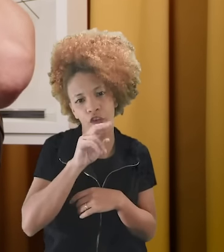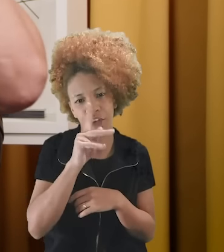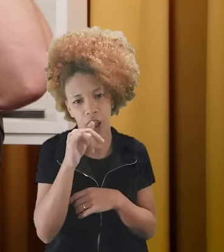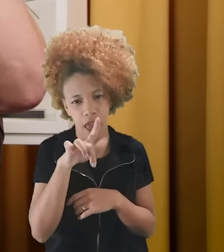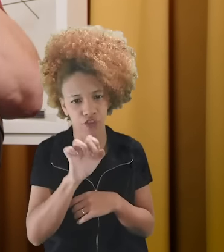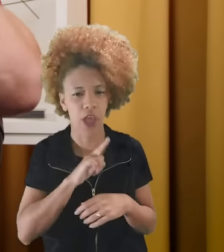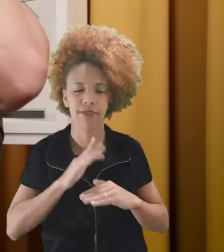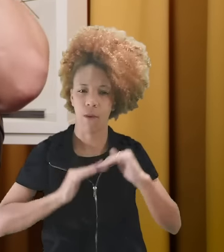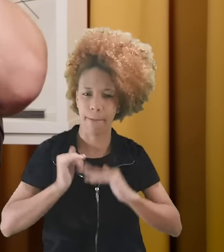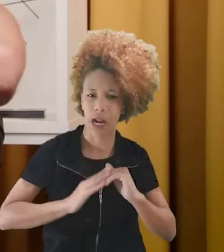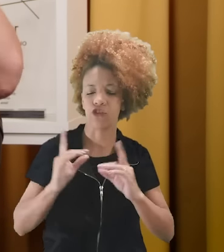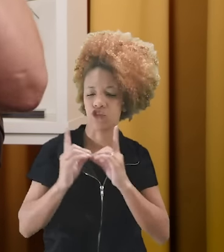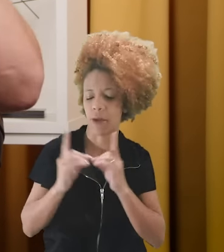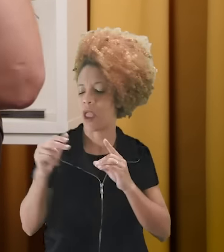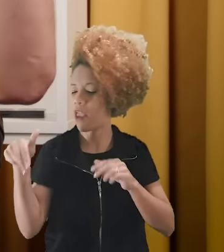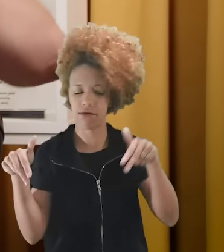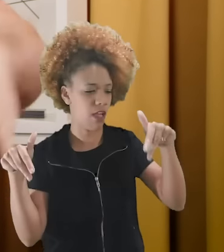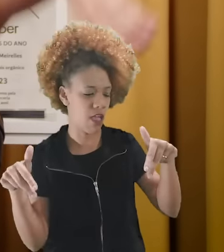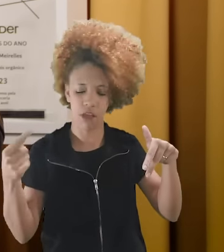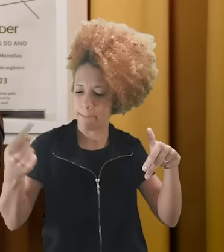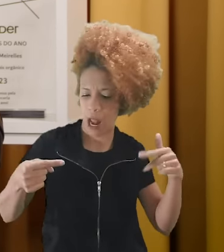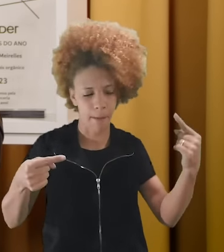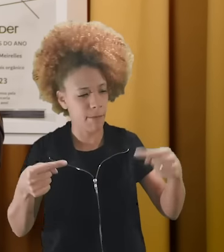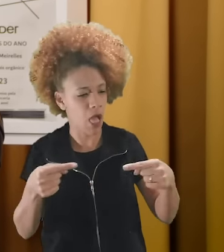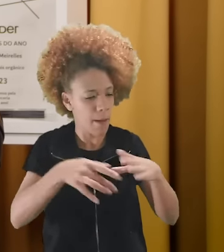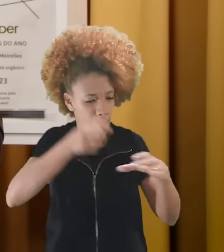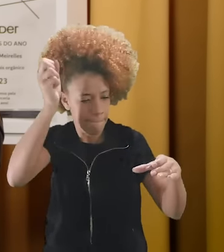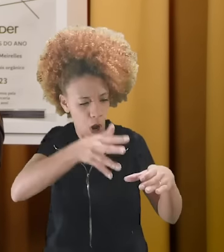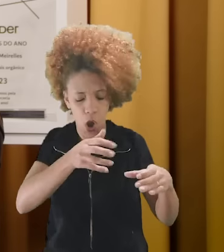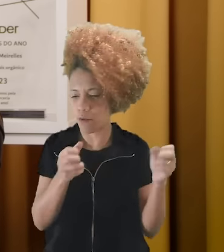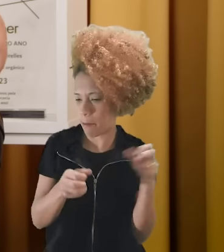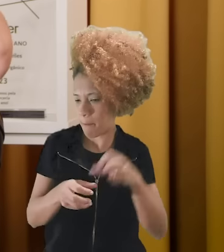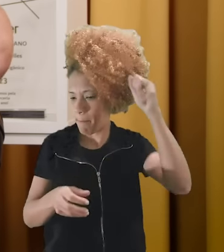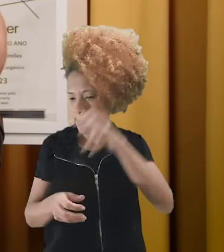tem um jogo tem uma dinâmica é esse Contra esse ele vai pegar a bomba aqui e tal agora cara tu tá